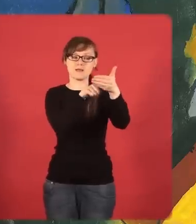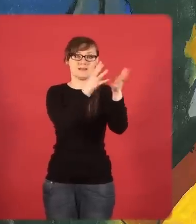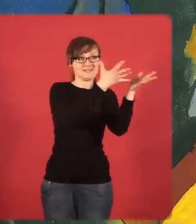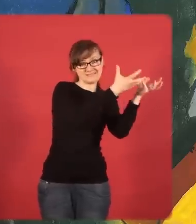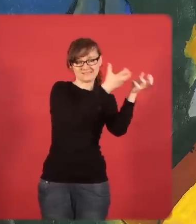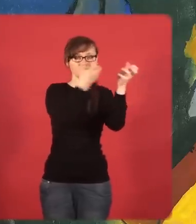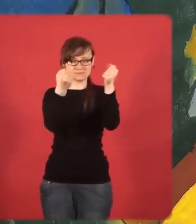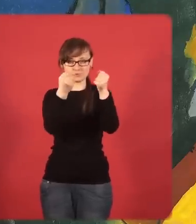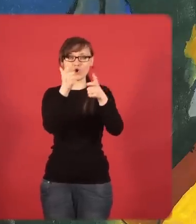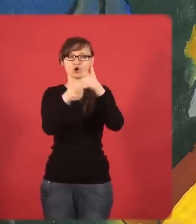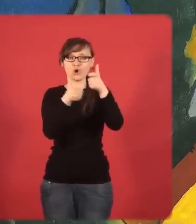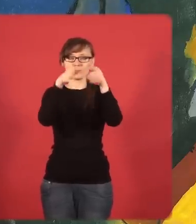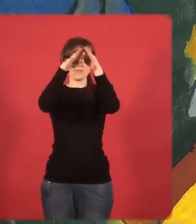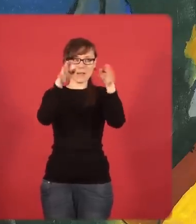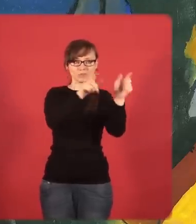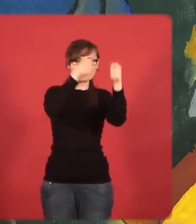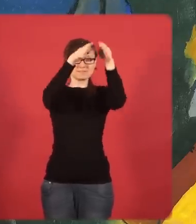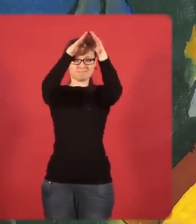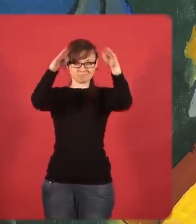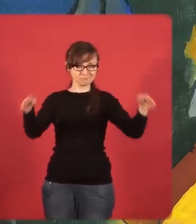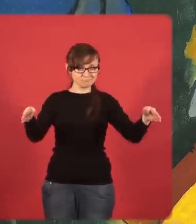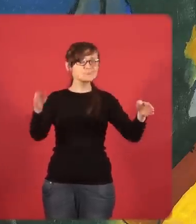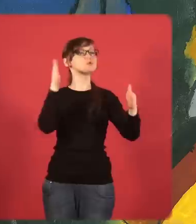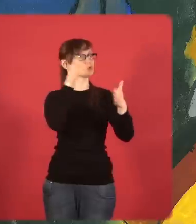Na tratwie był stary żagiel, który chłopcy wykorzystali rozkładając go nad krzakami i budując w ten sposób namiot.